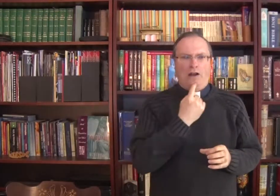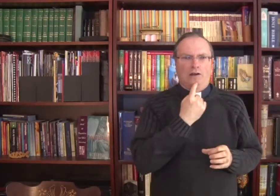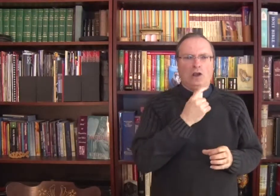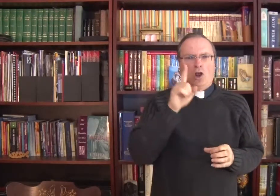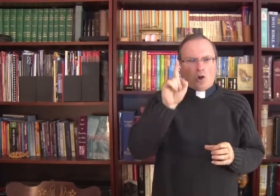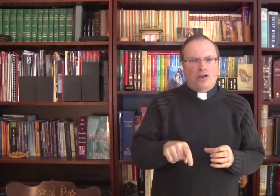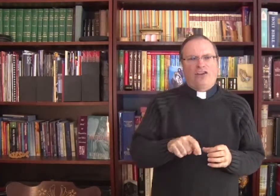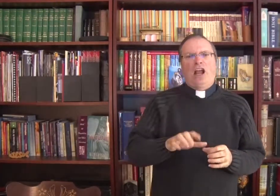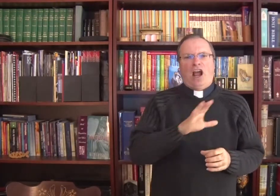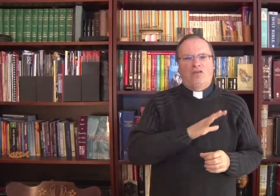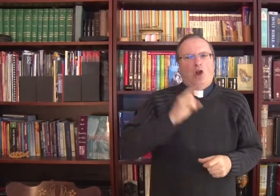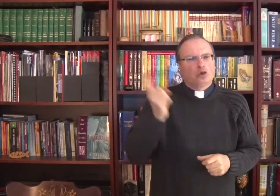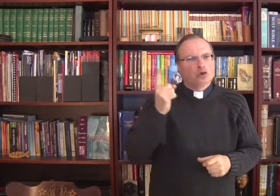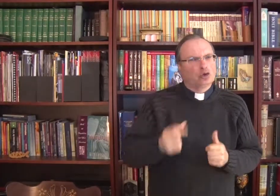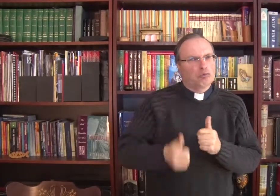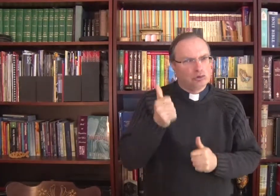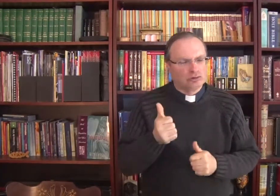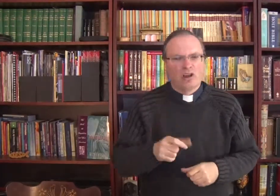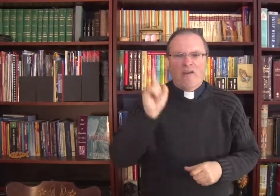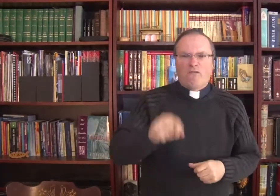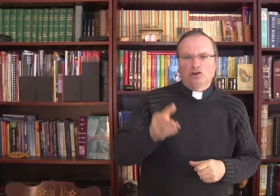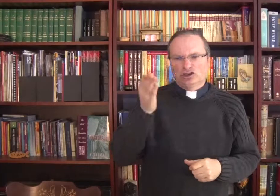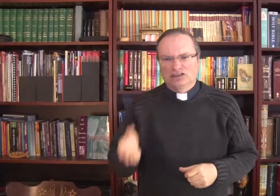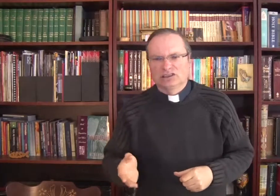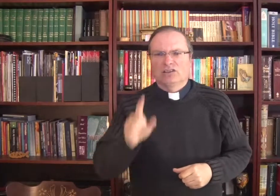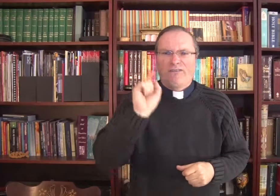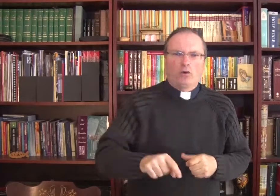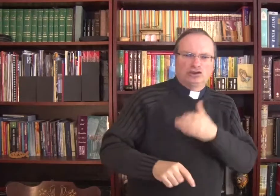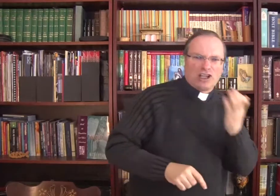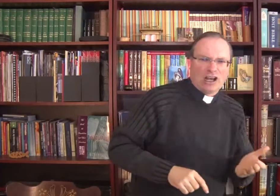qu’on devrait avoir toujours plus; faut ceci, faut cela,